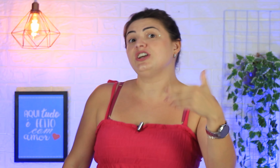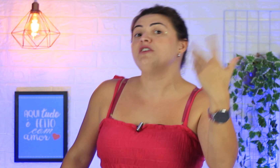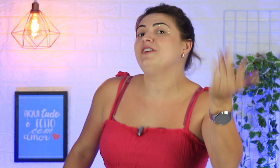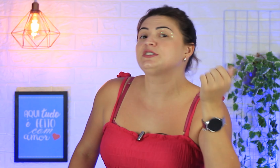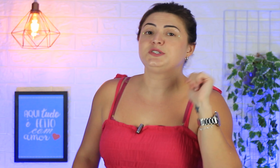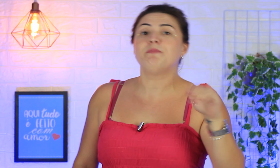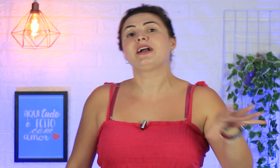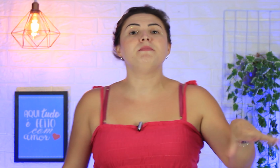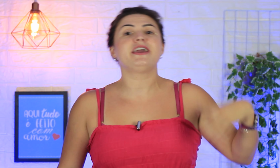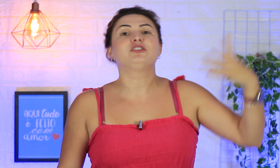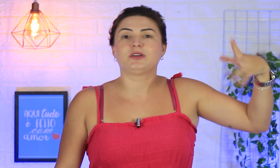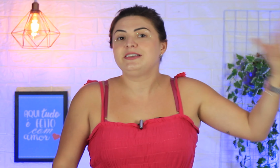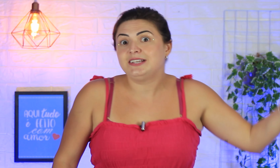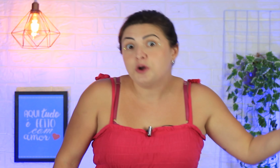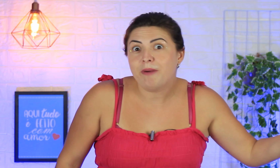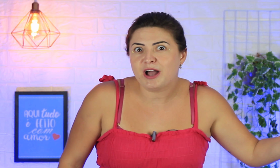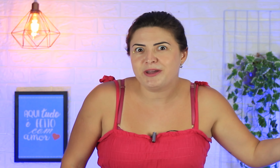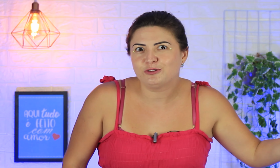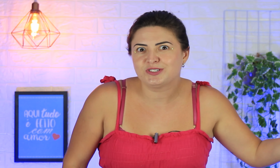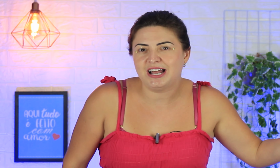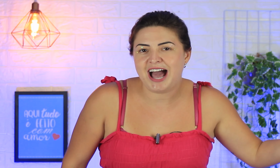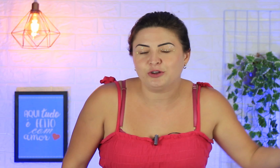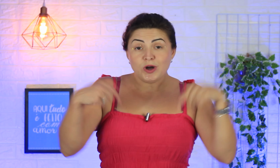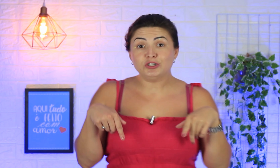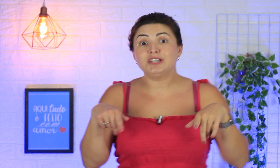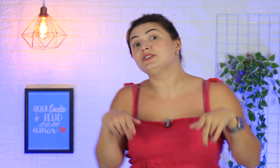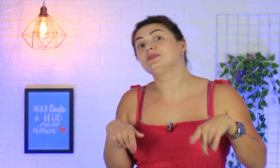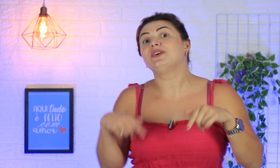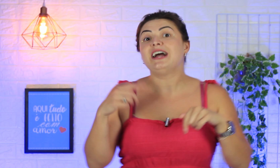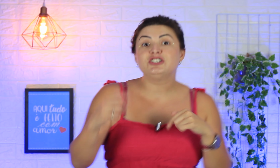já já eu faço o seu pagamento que seria o pagamento do salário Quando nós vamos falar